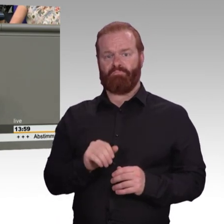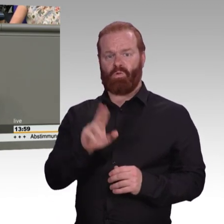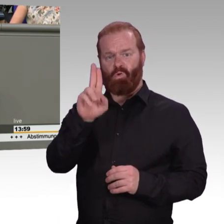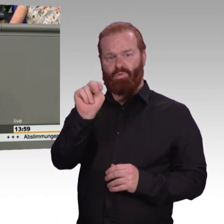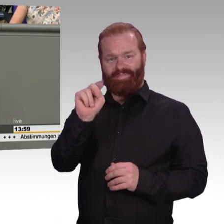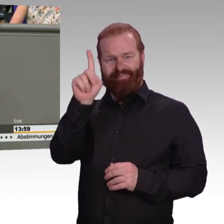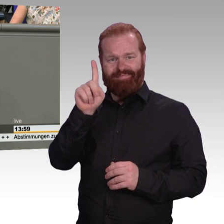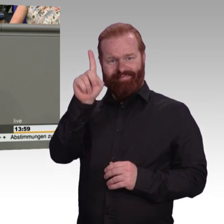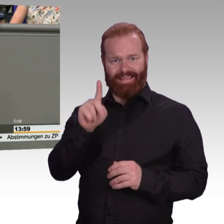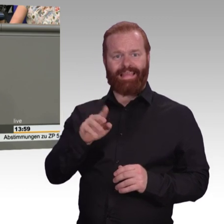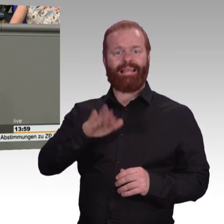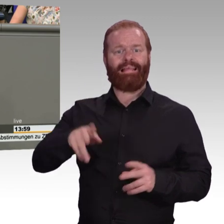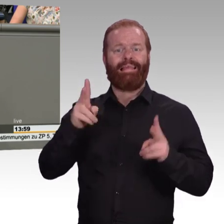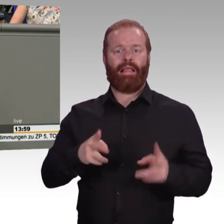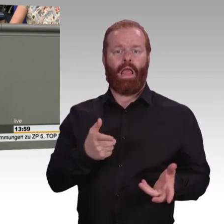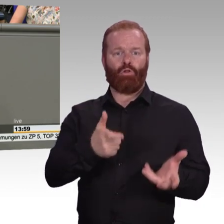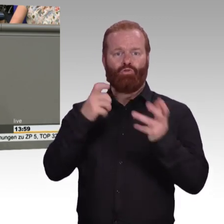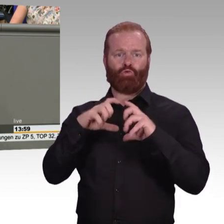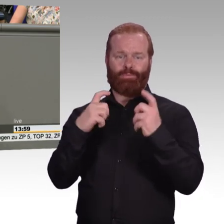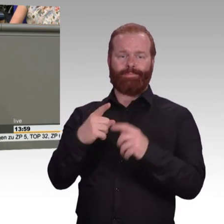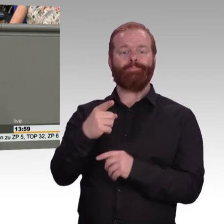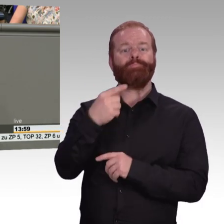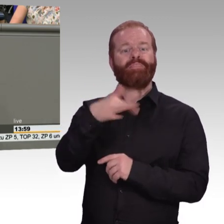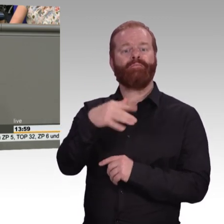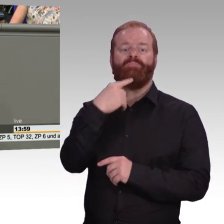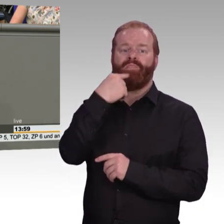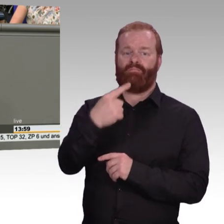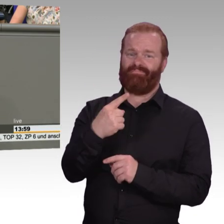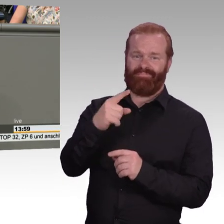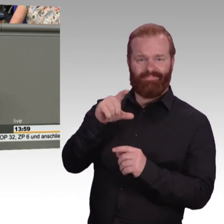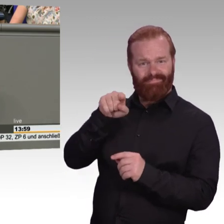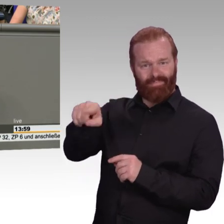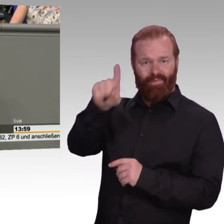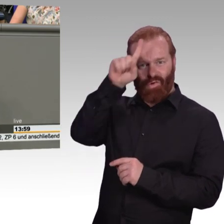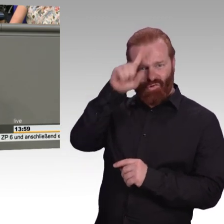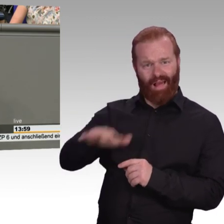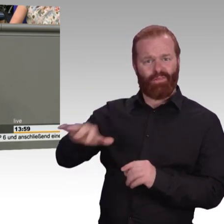und Familien in denen Eltern erwerbslos oder prekär beschäftigt sind.